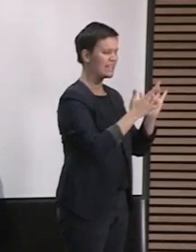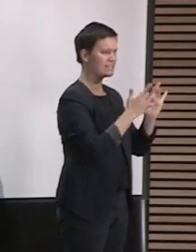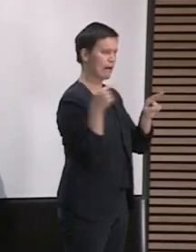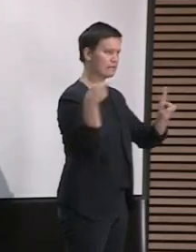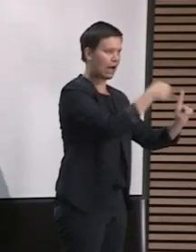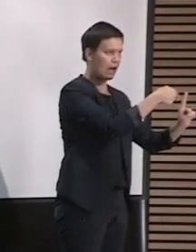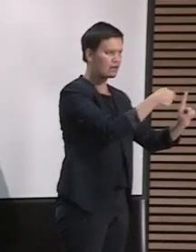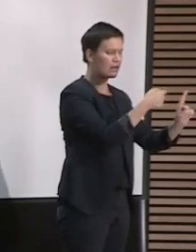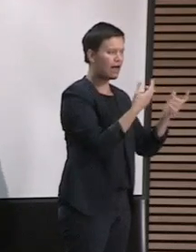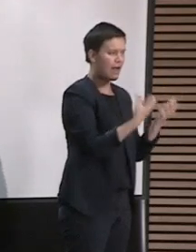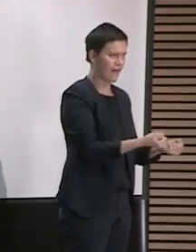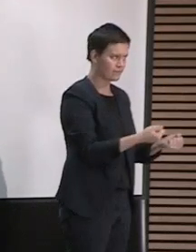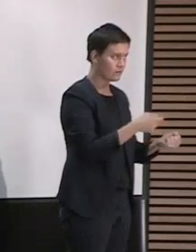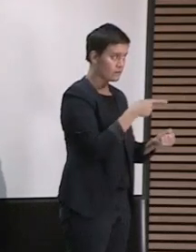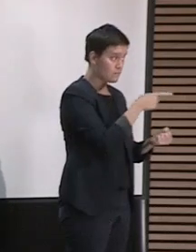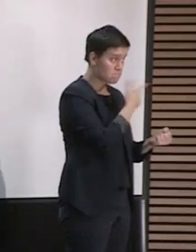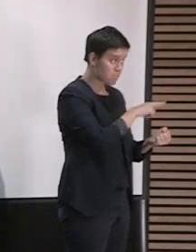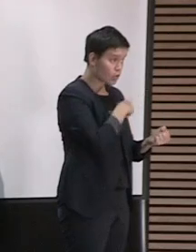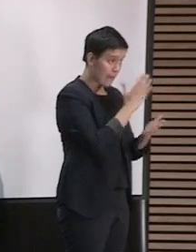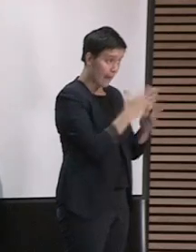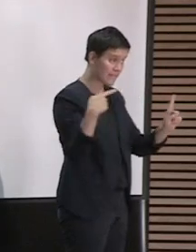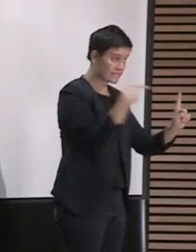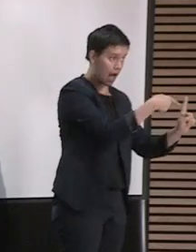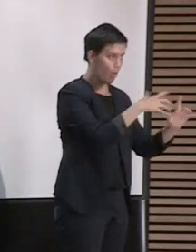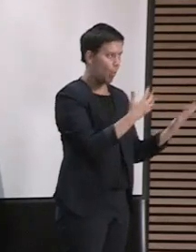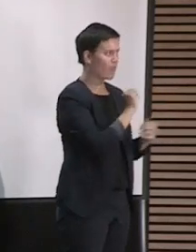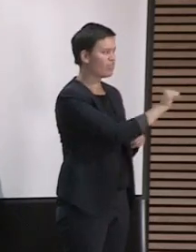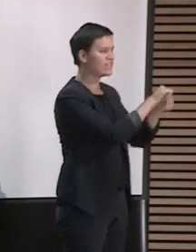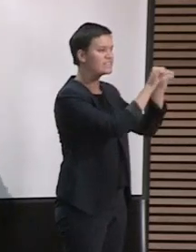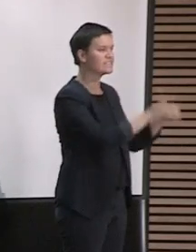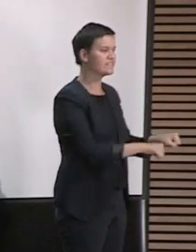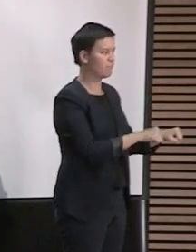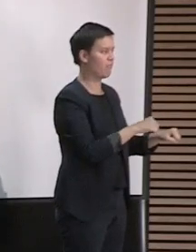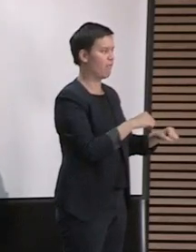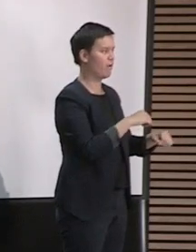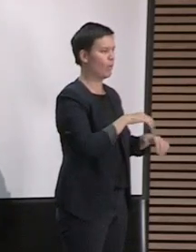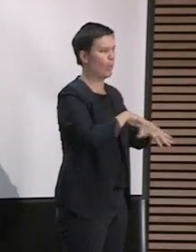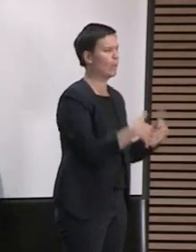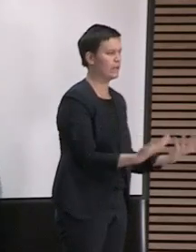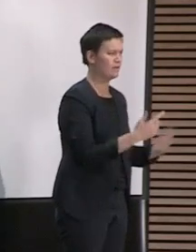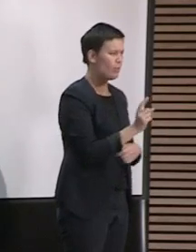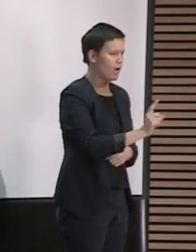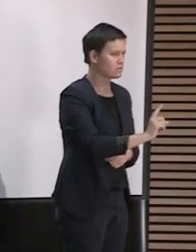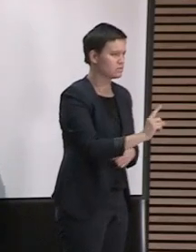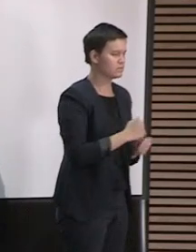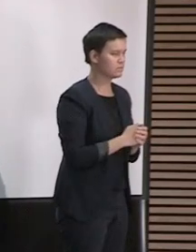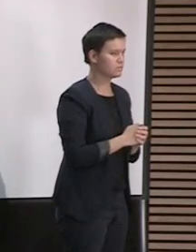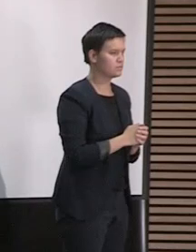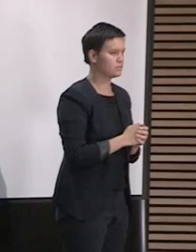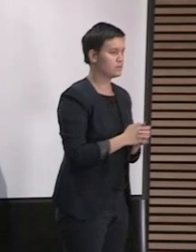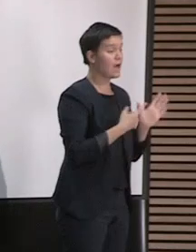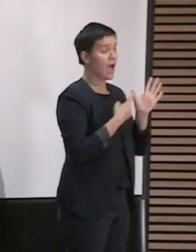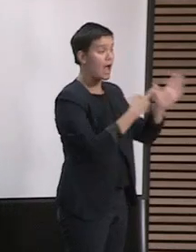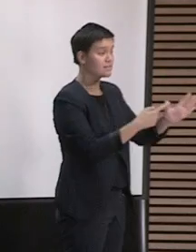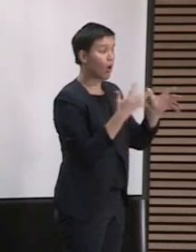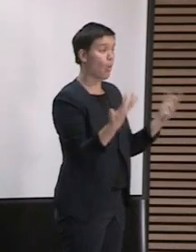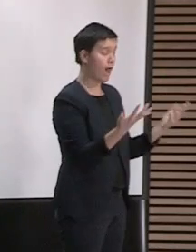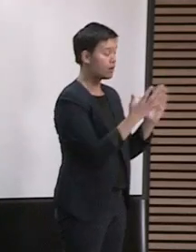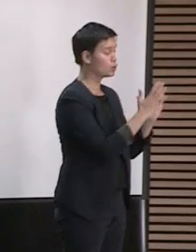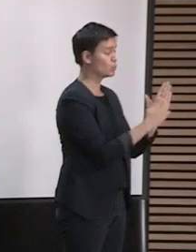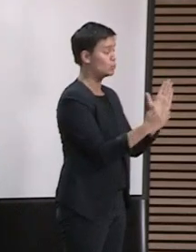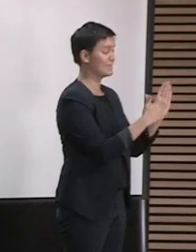Kaua e kite i te horapa o